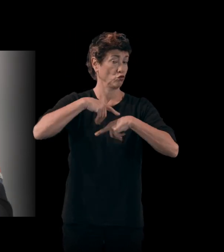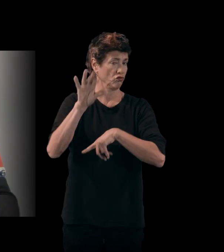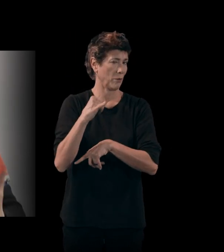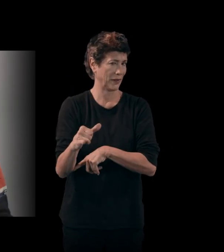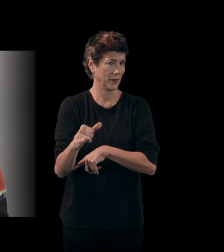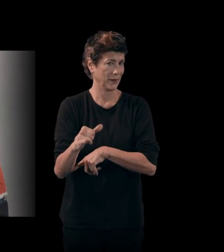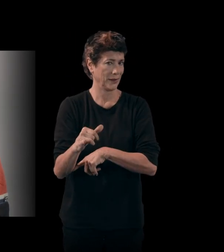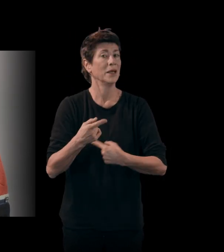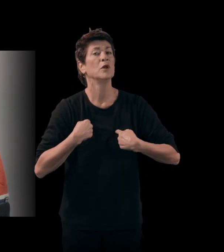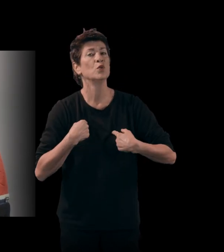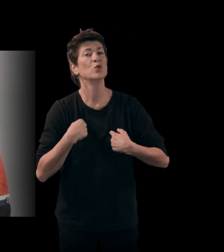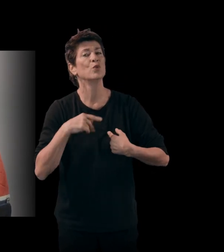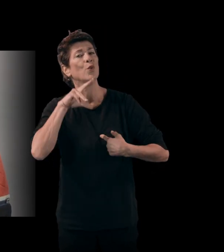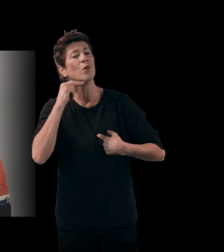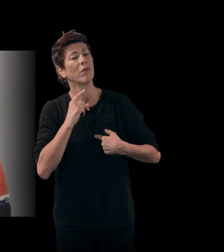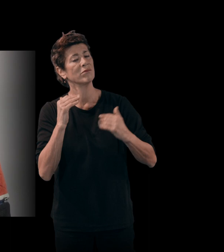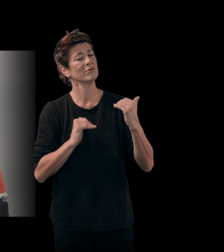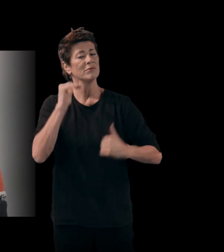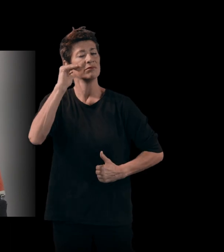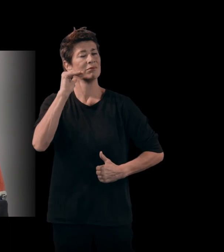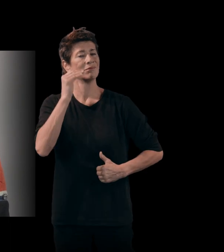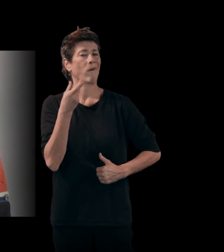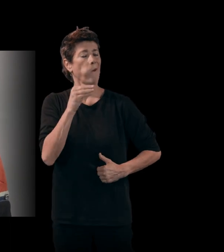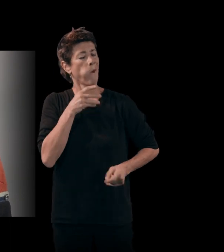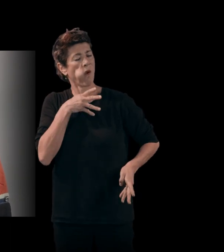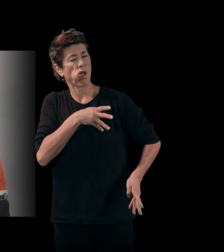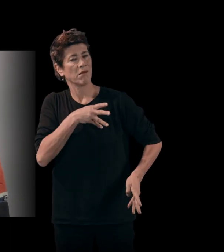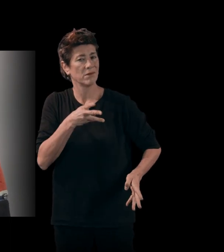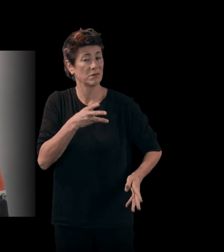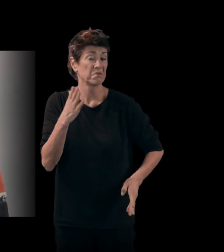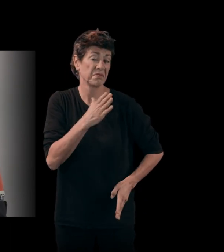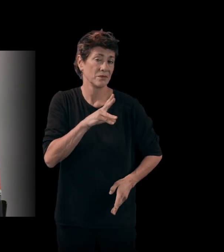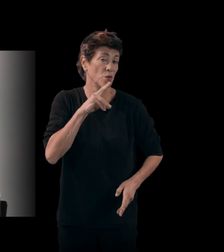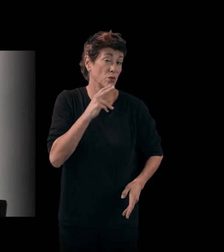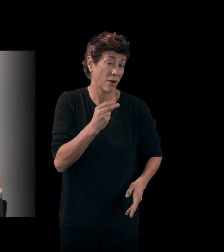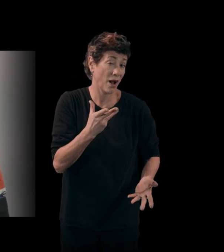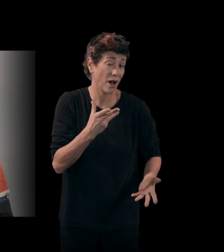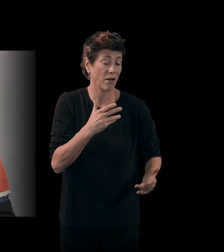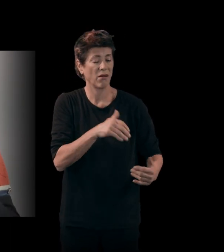quand on domine la situation, on a tendance à mépriser ou à rabaisser.